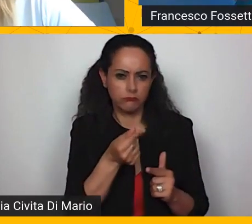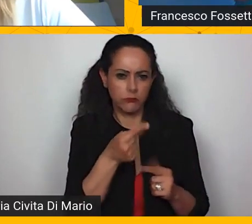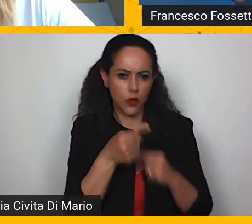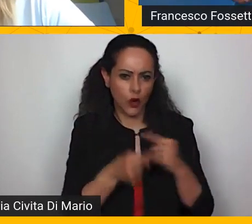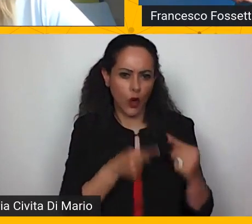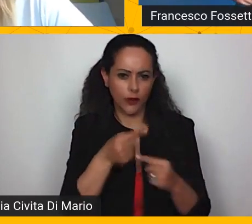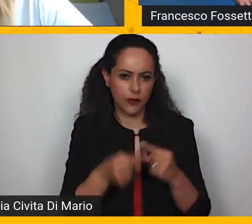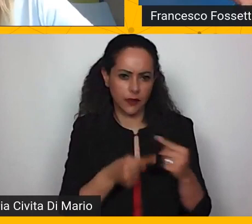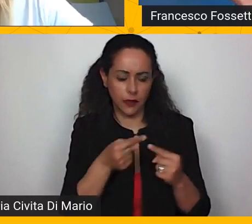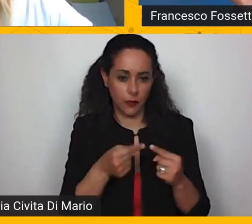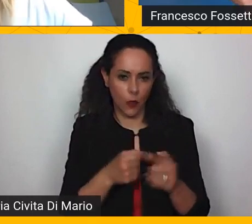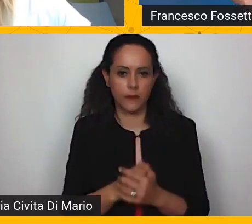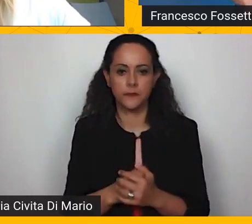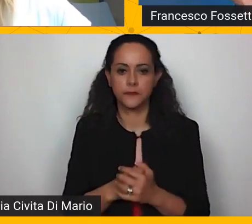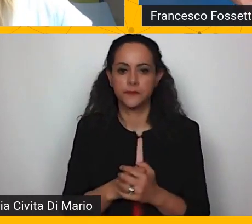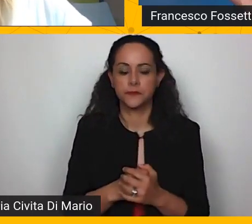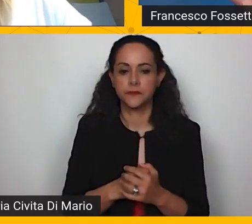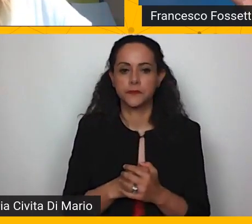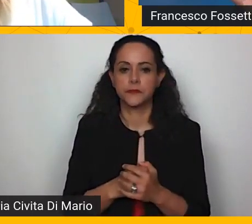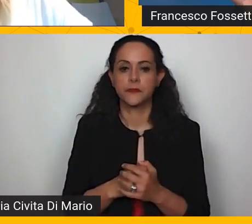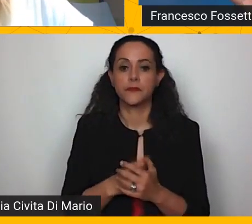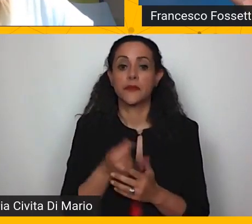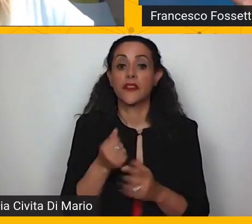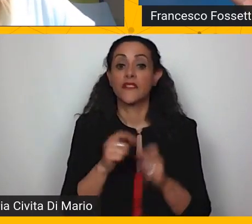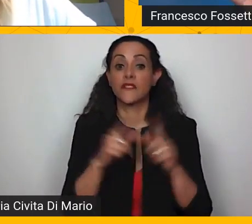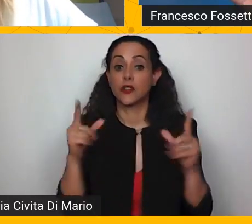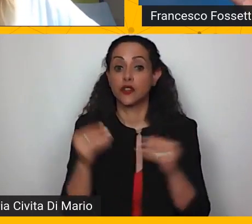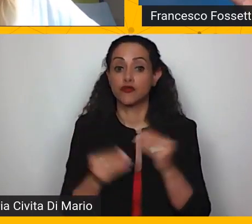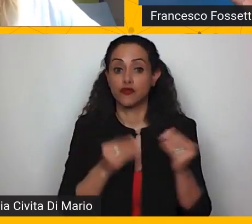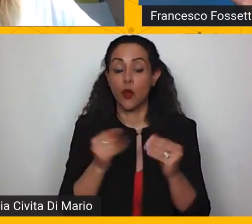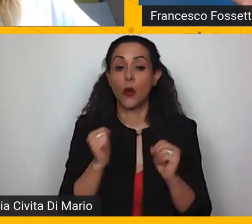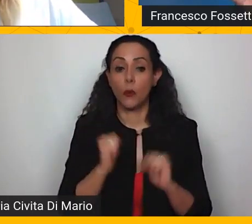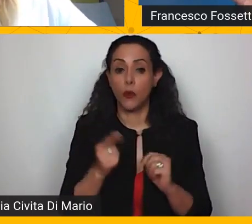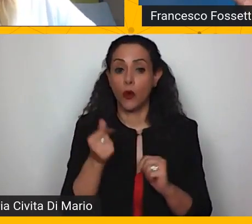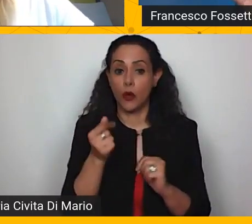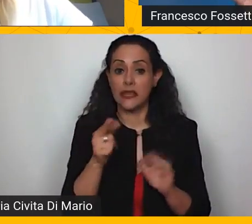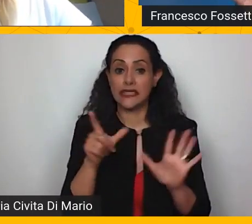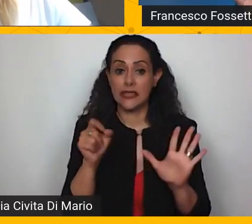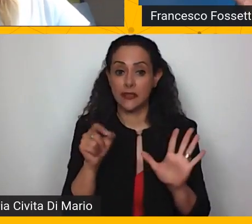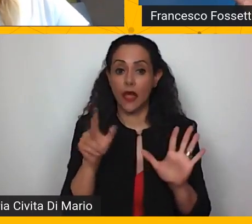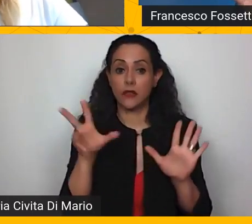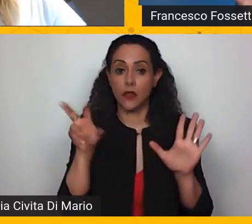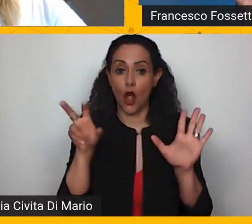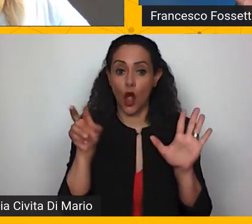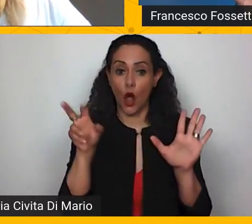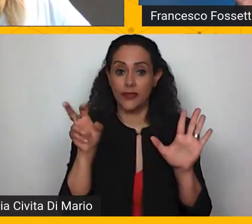continuativa. Ehm e questi videogiochi possono arrivare a